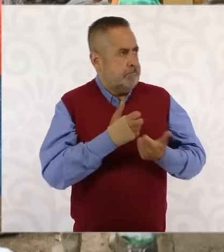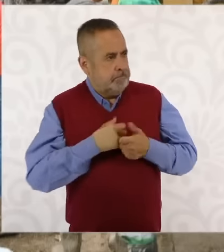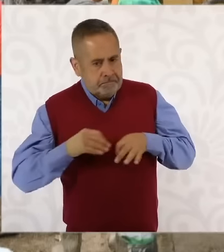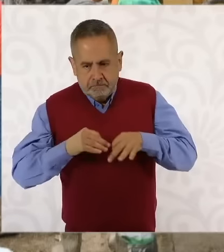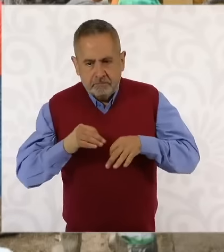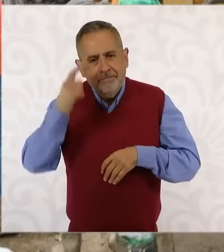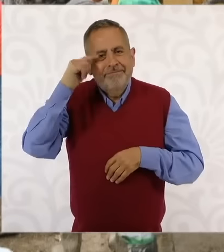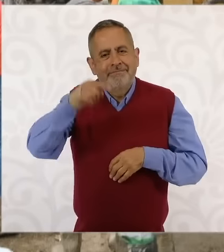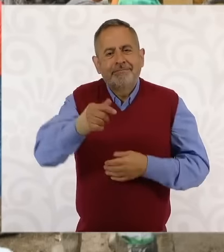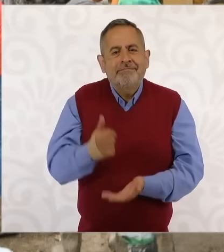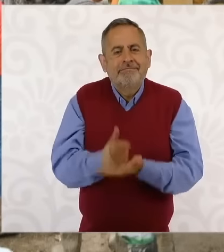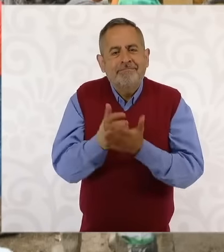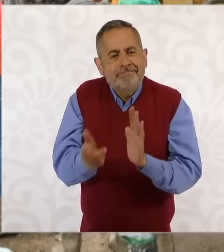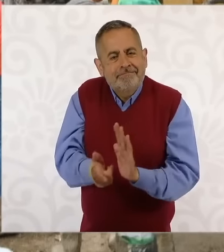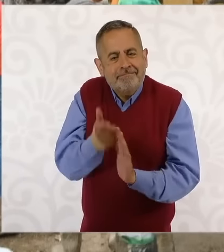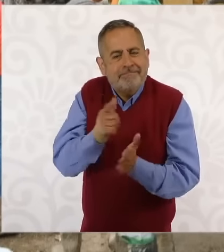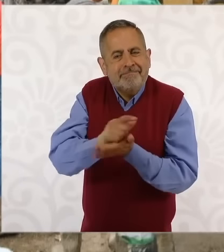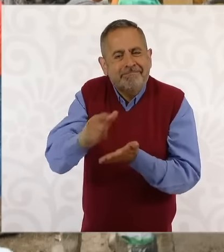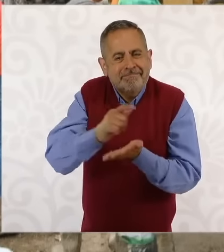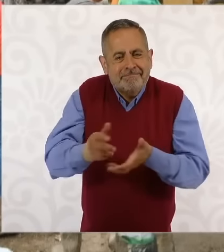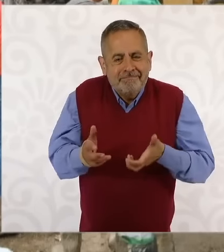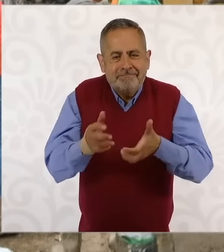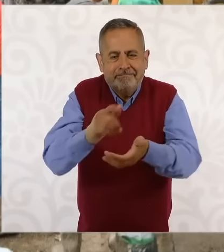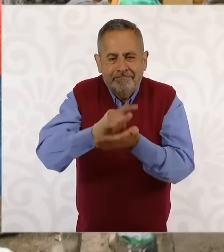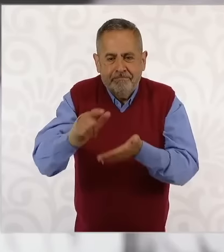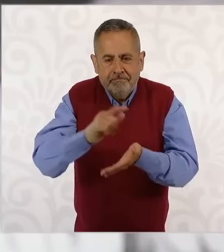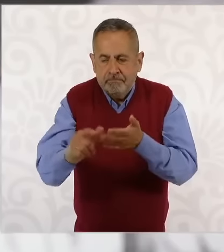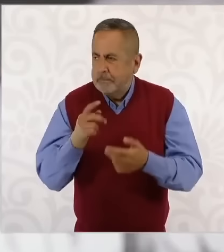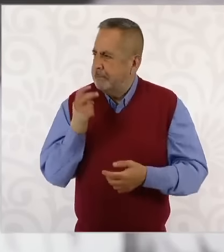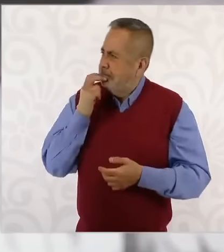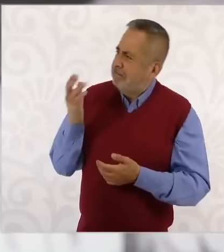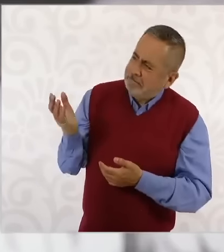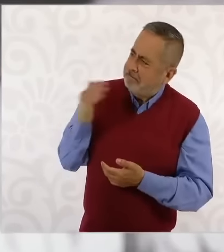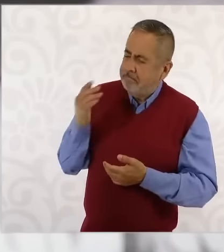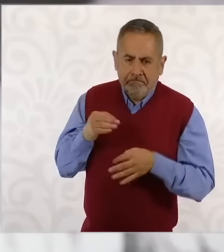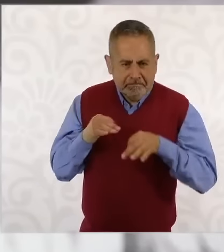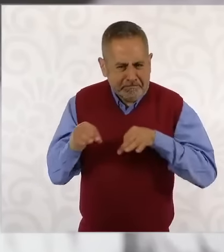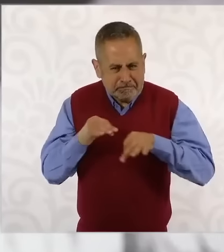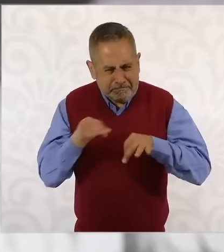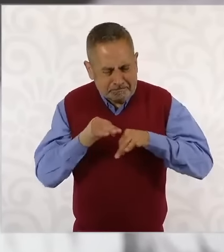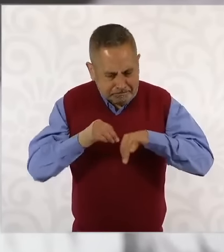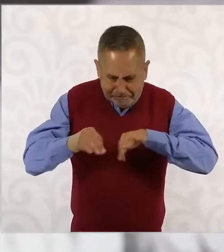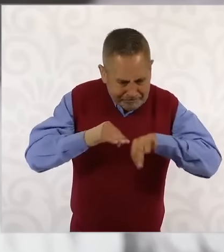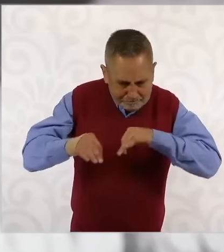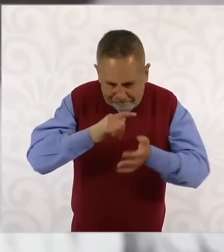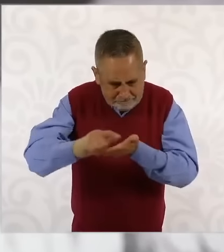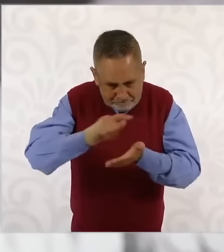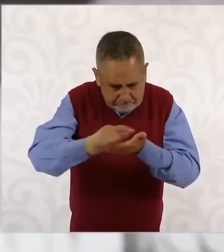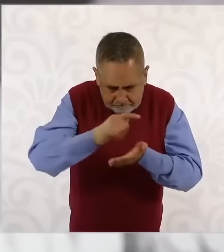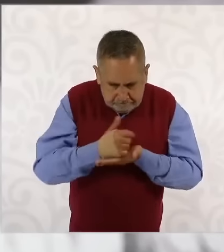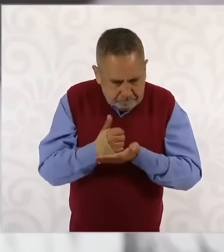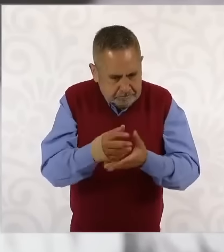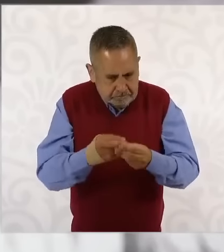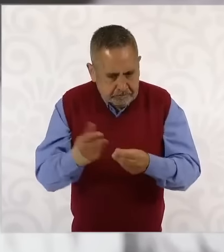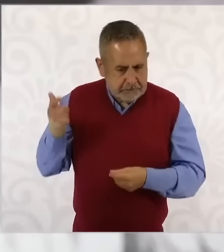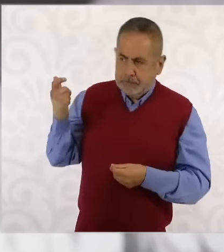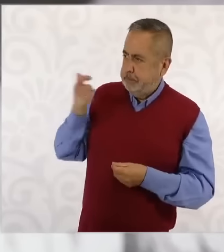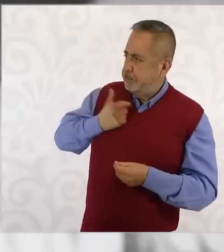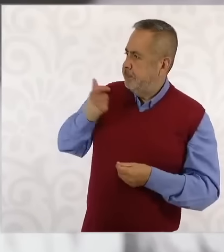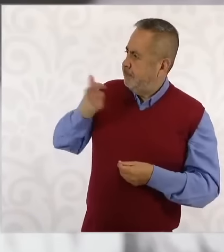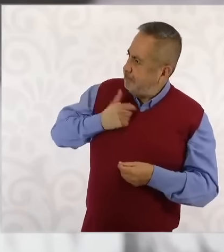Es decir, que la población eh labore en estas tareas con un salario eh en el tiempo que se